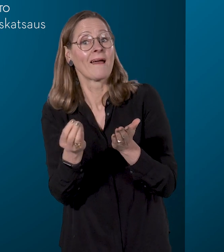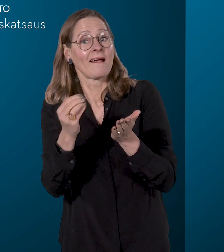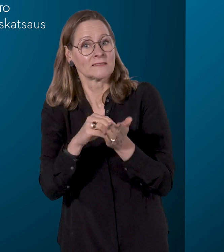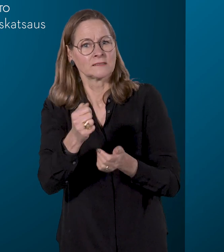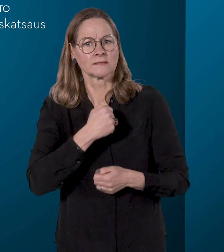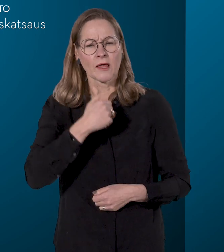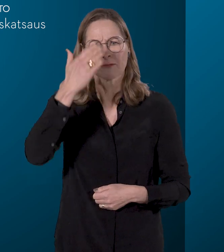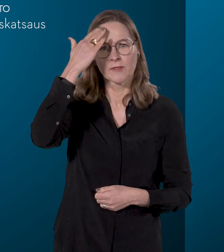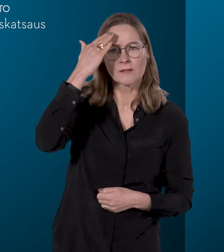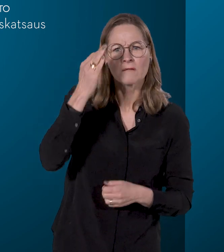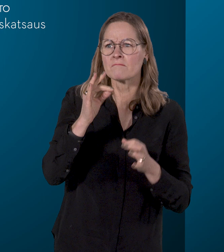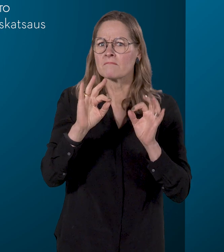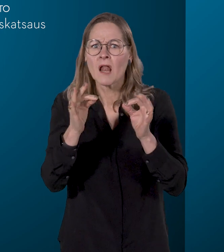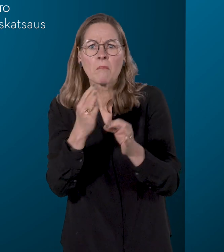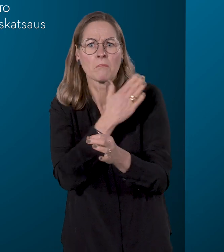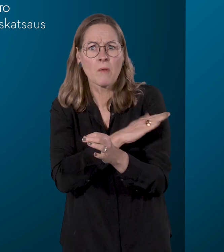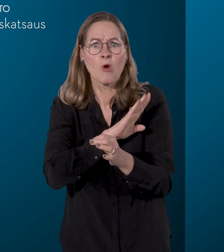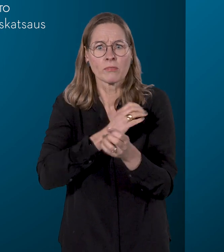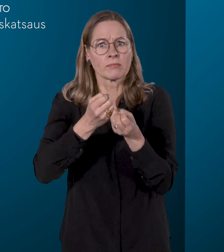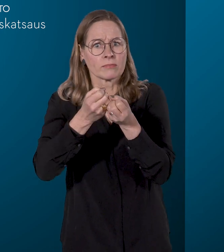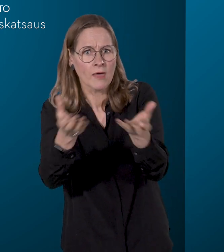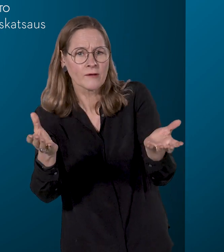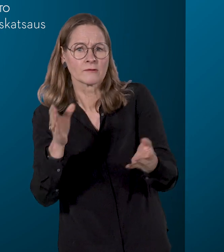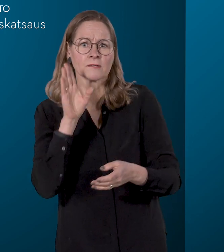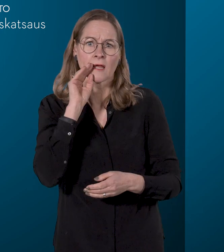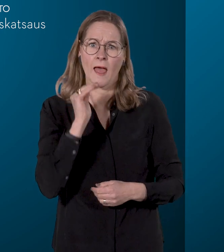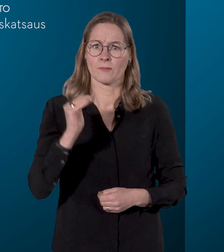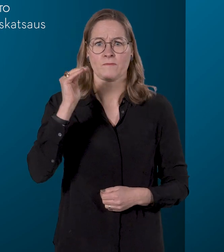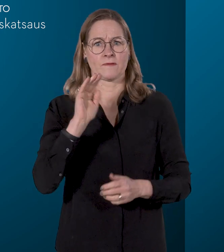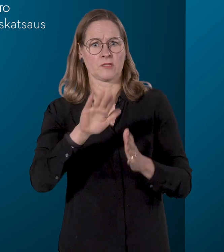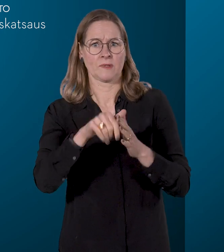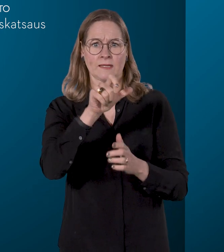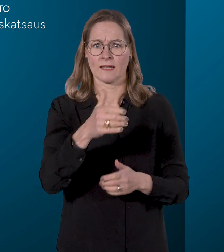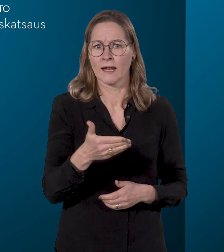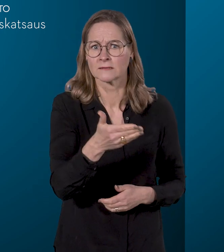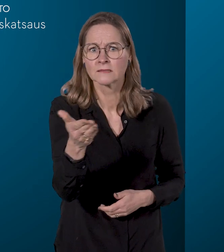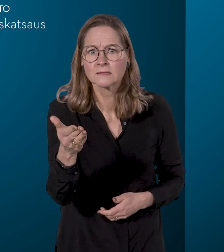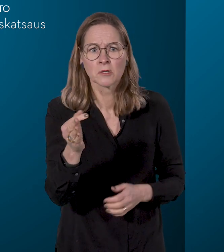Lisäksi saat tietoa ikääntyvien viittomakielisten palveluista ja siitä, -